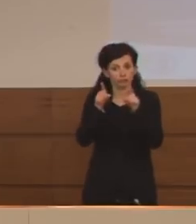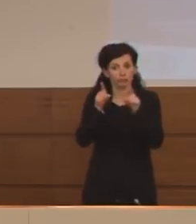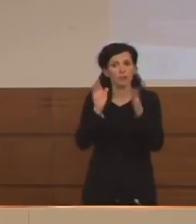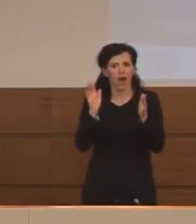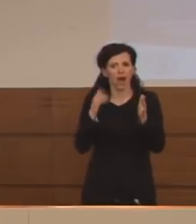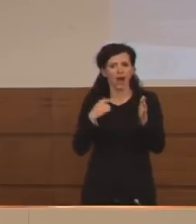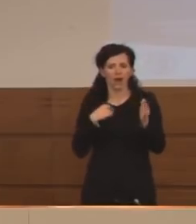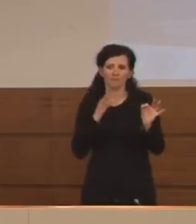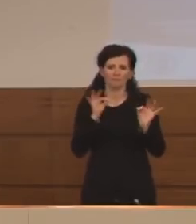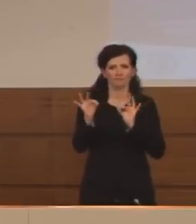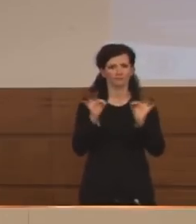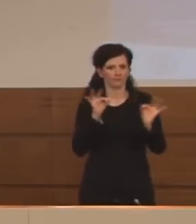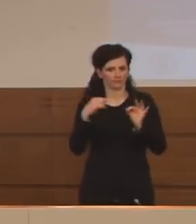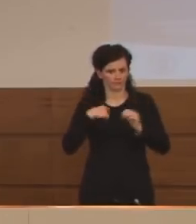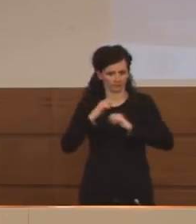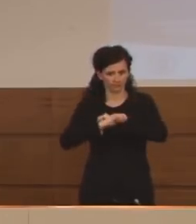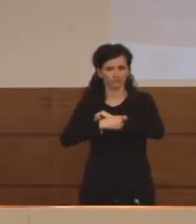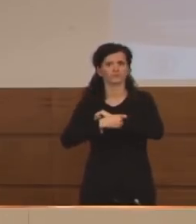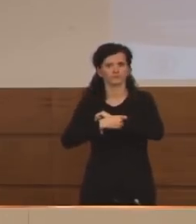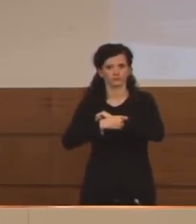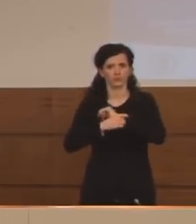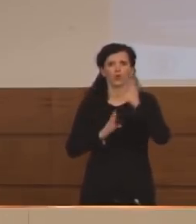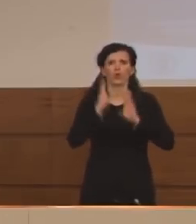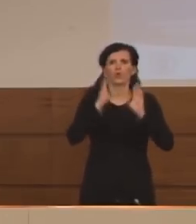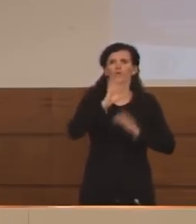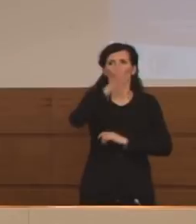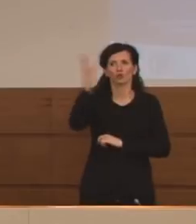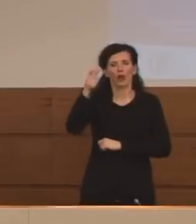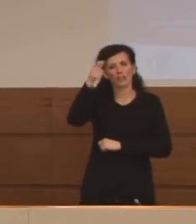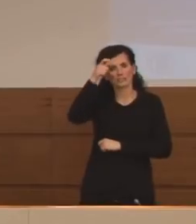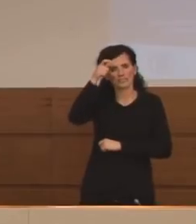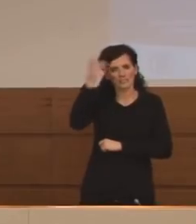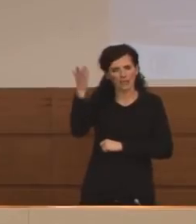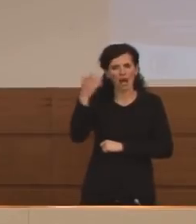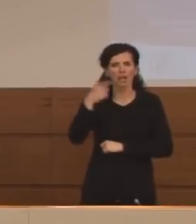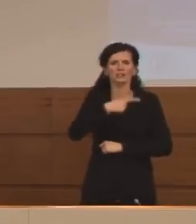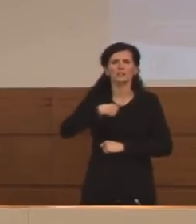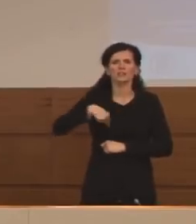Ha applicato al massimo il principio di precauzione rispetto ad altri paesi europei.